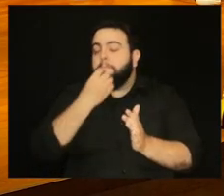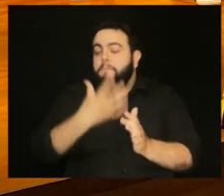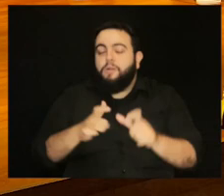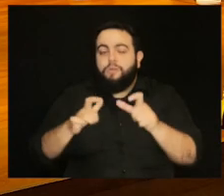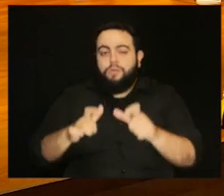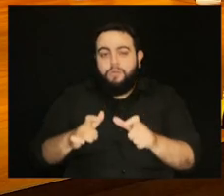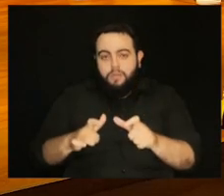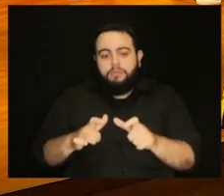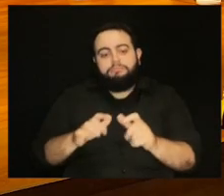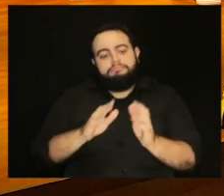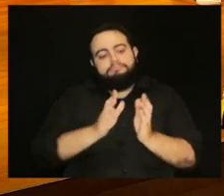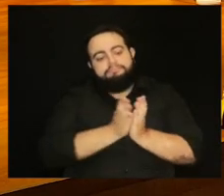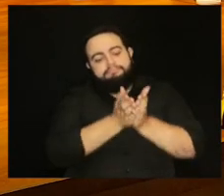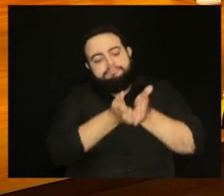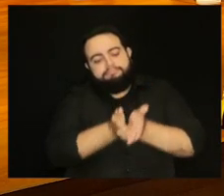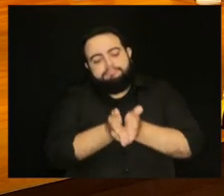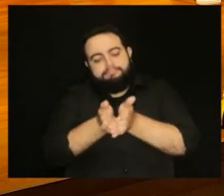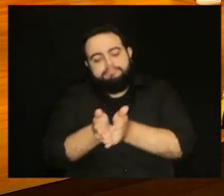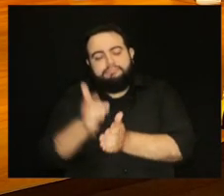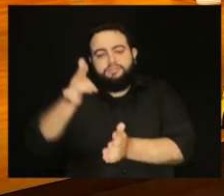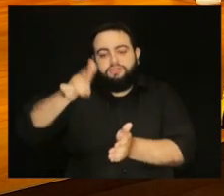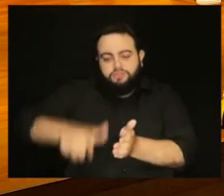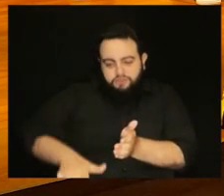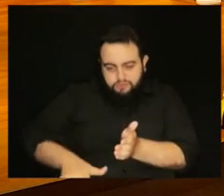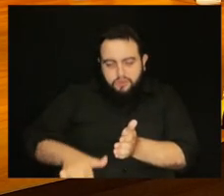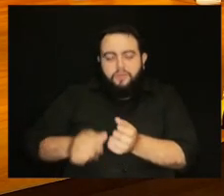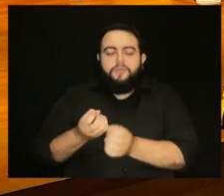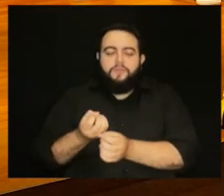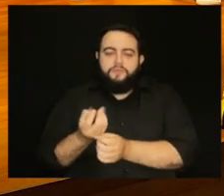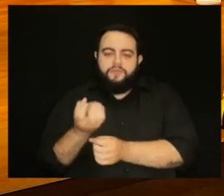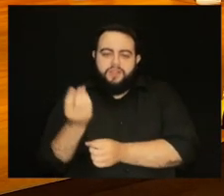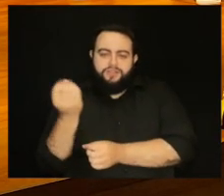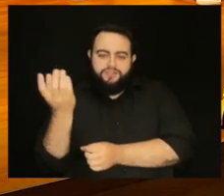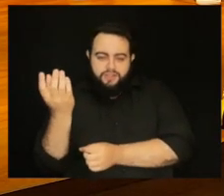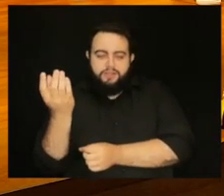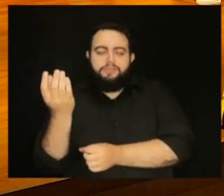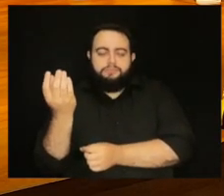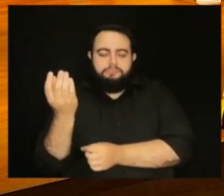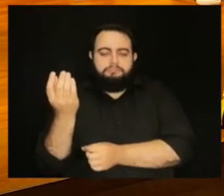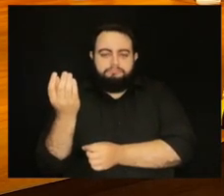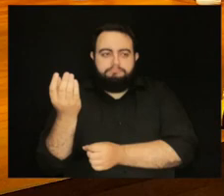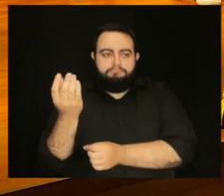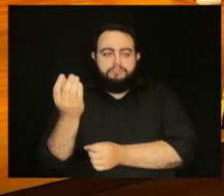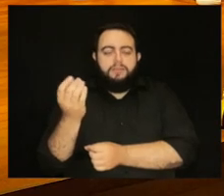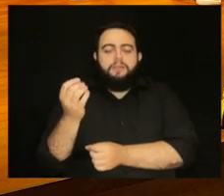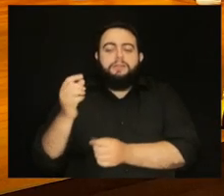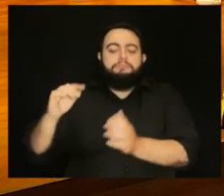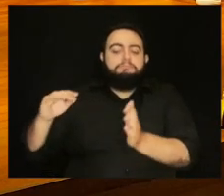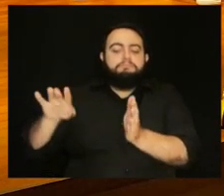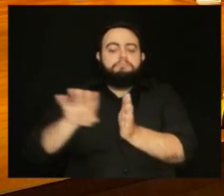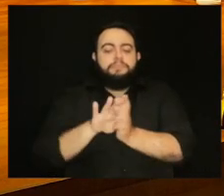ele vem de Nova Yorque para Buenos tudo isso por barco né vindo costeando e tal. Uma das paradas do